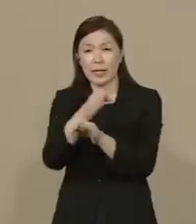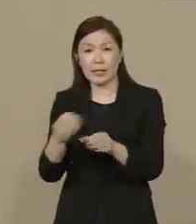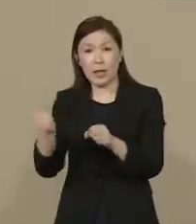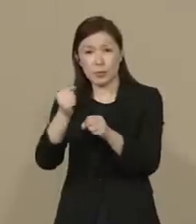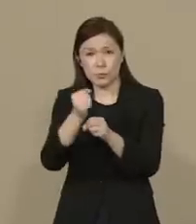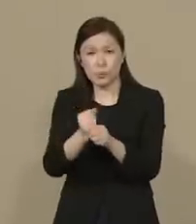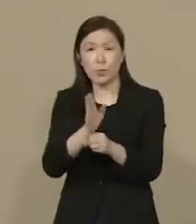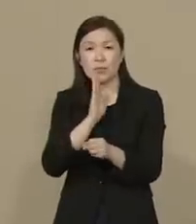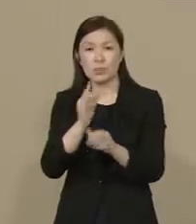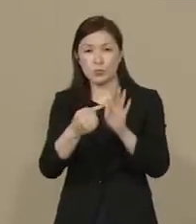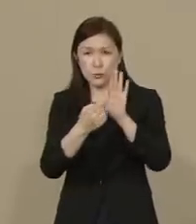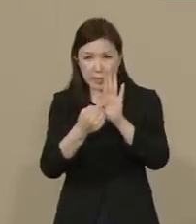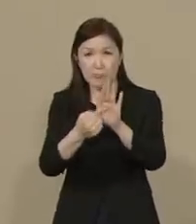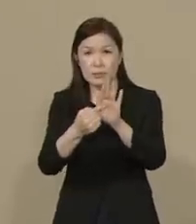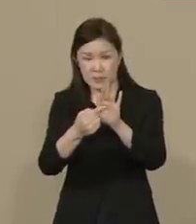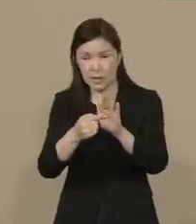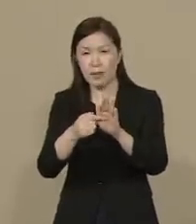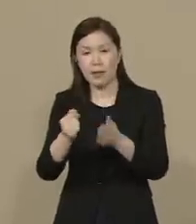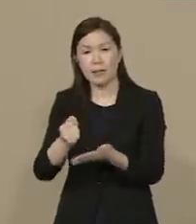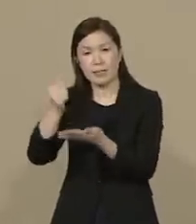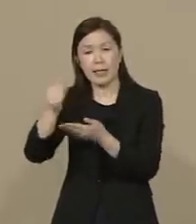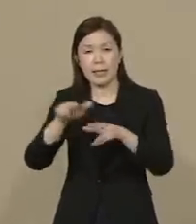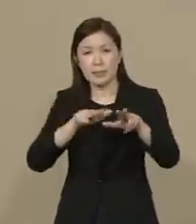財政再建も進めます